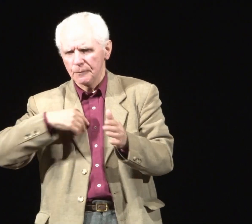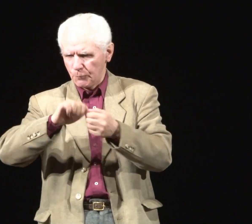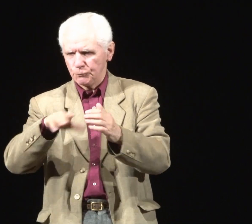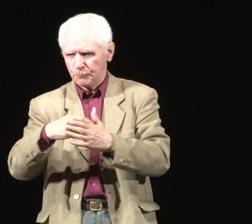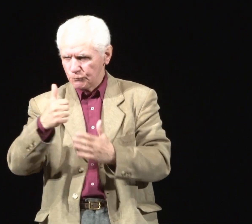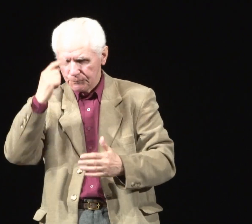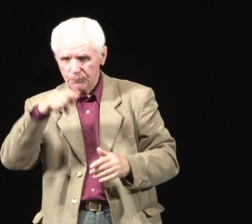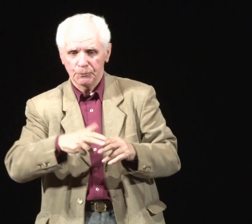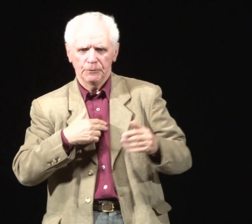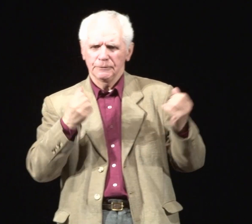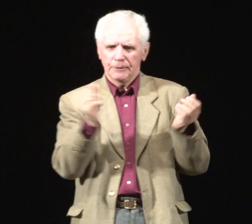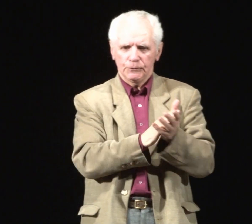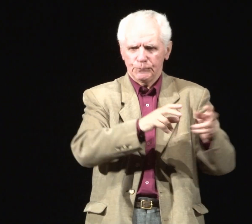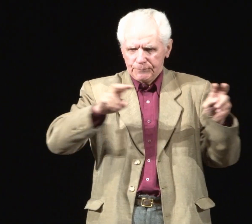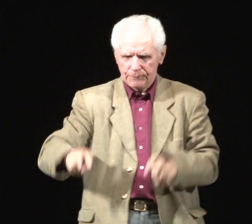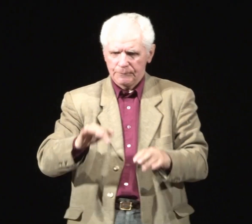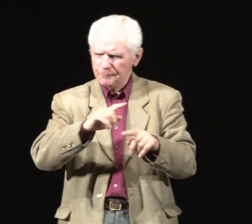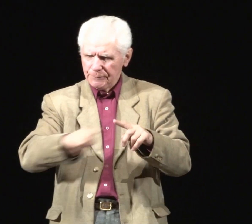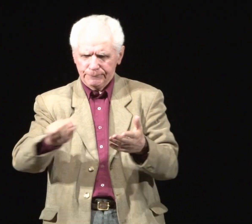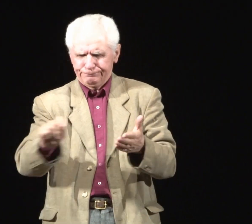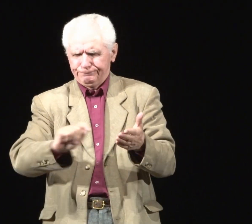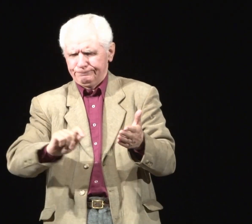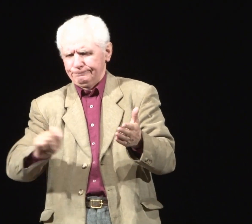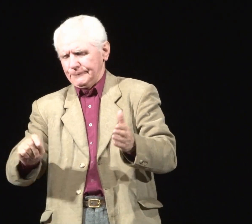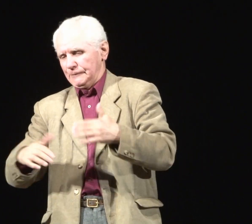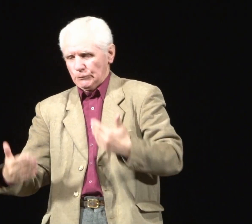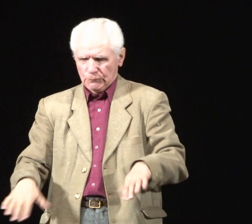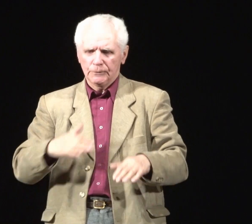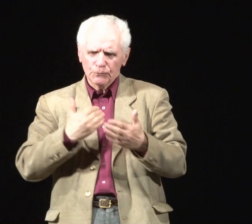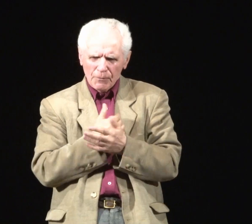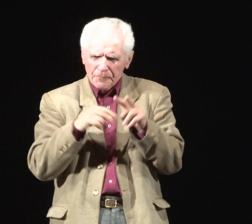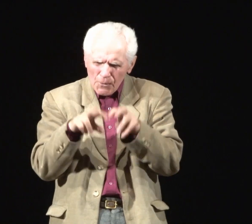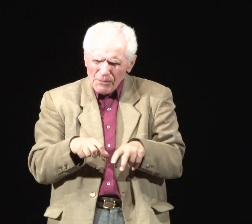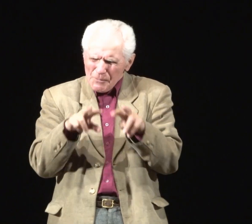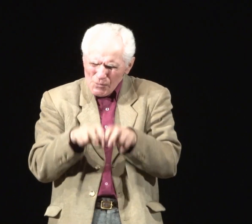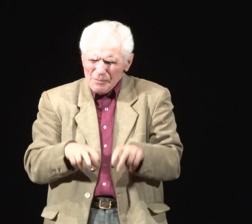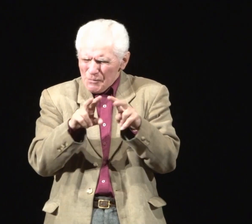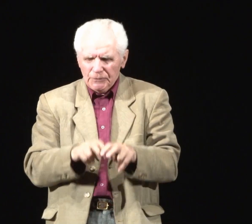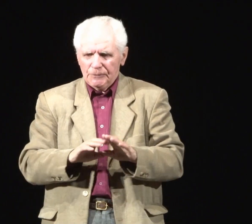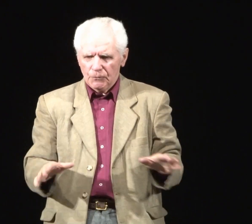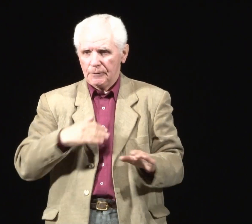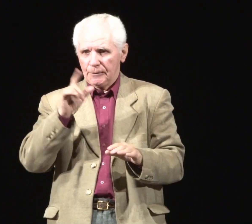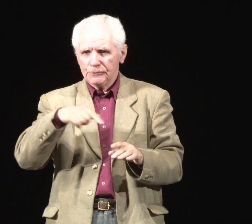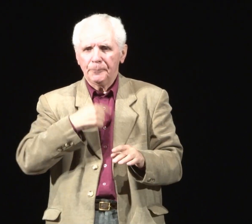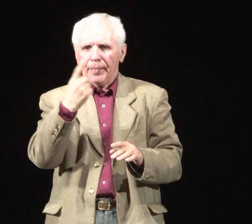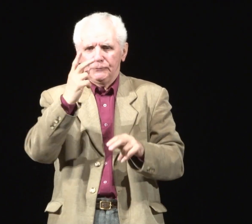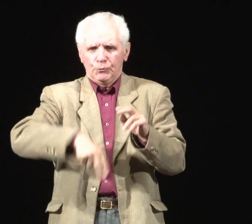Сел, начал быстро писать, прежде чем сдать, перепроверил несколько раз. Первым поднимаю руку, что готов сдавать